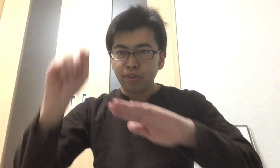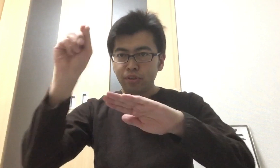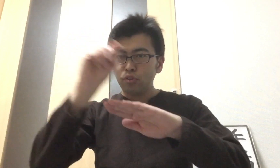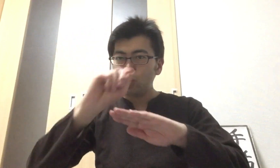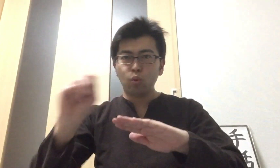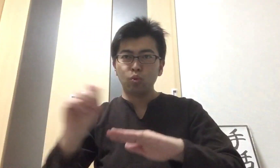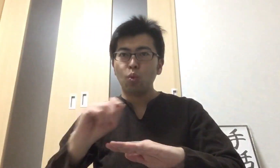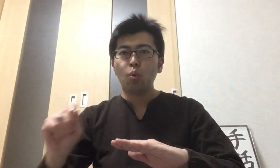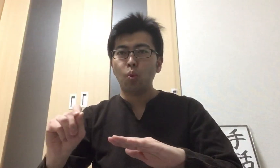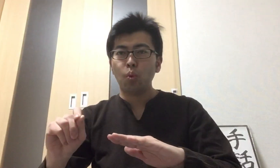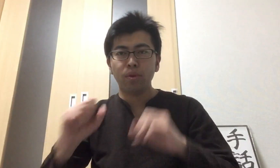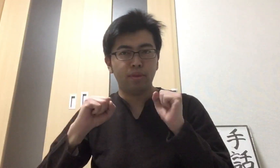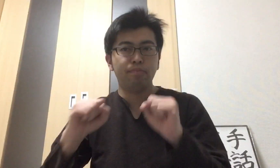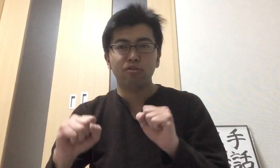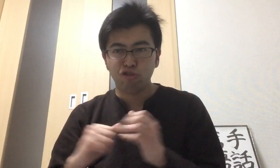書道をやっています